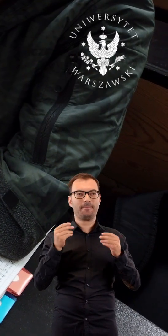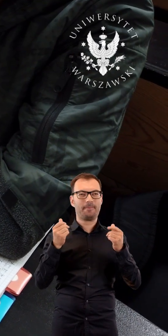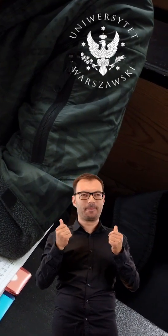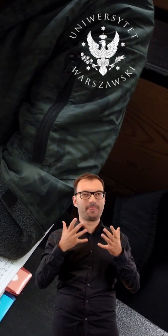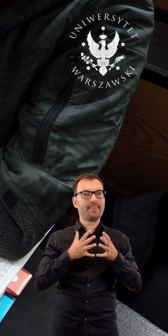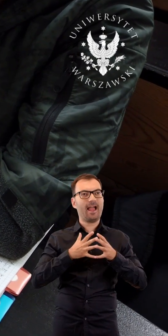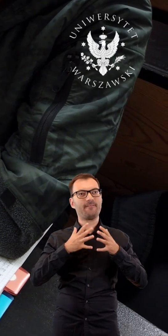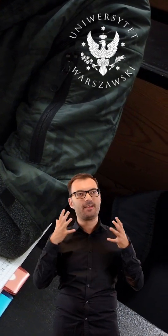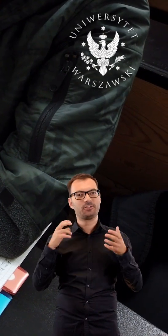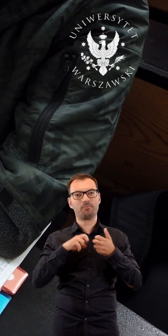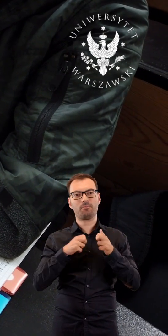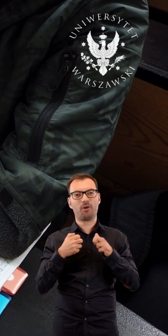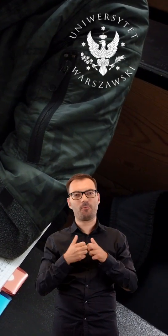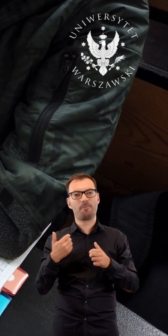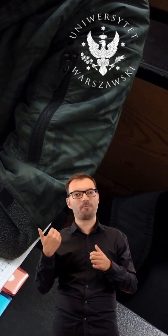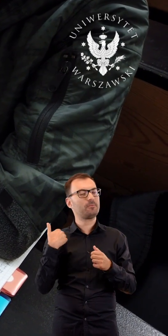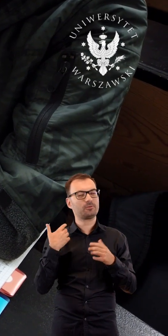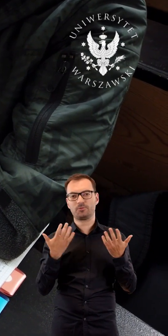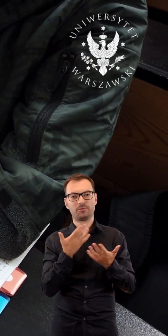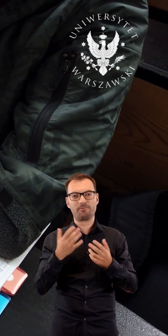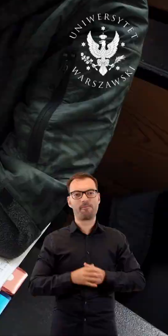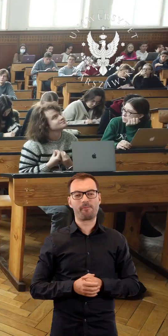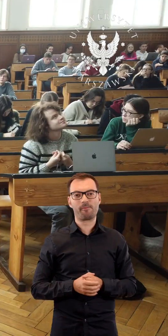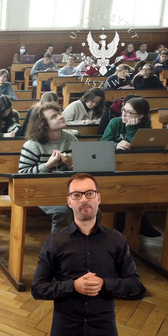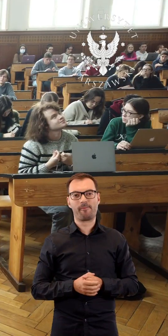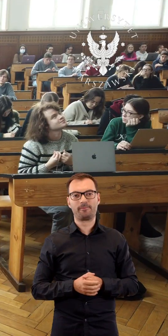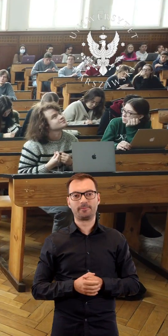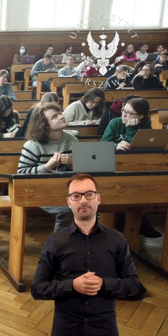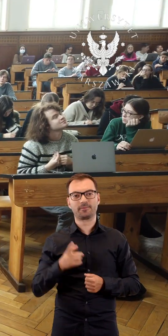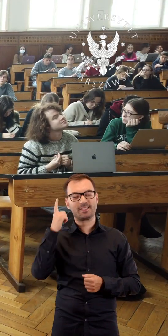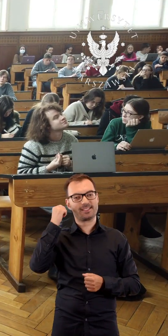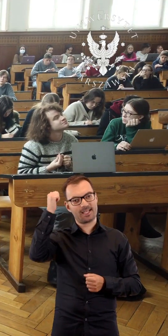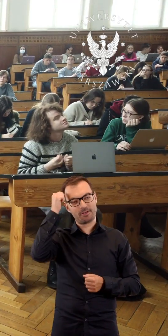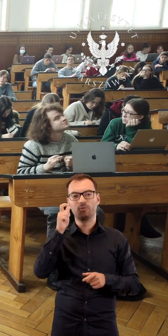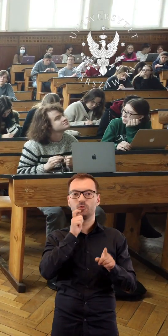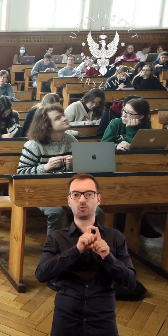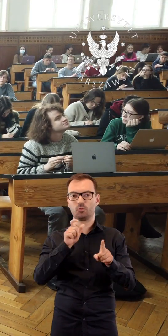że taką największą trudnością jest właśnie, przynajmniej dla mnie, zapamiętywanie słownictwa,